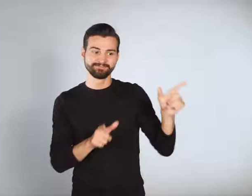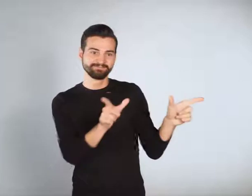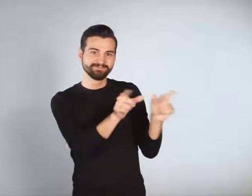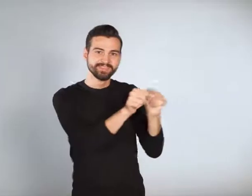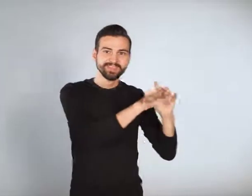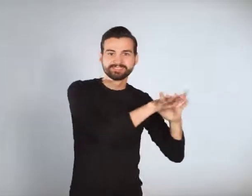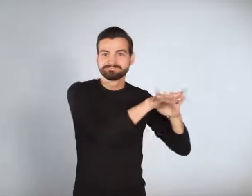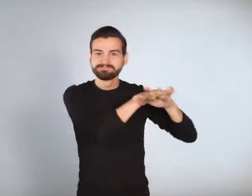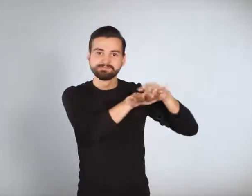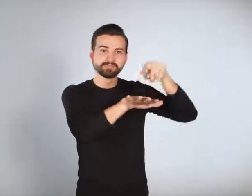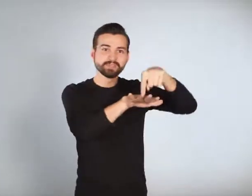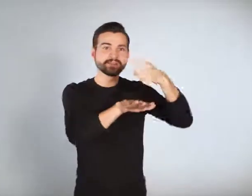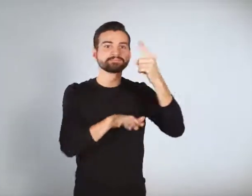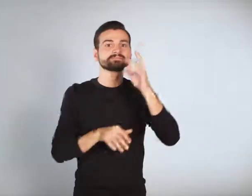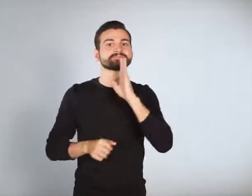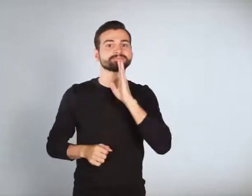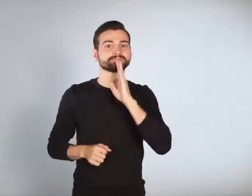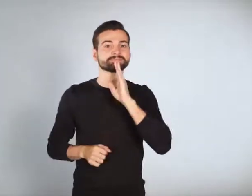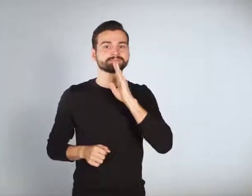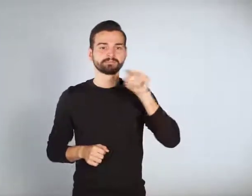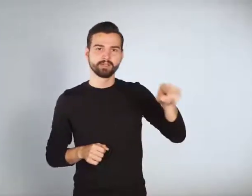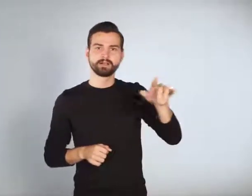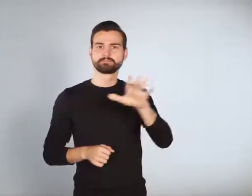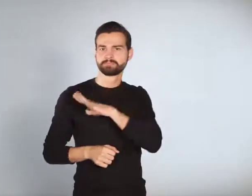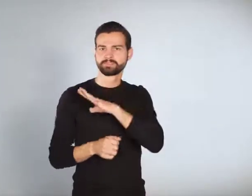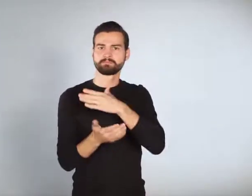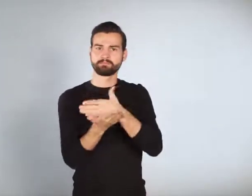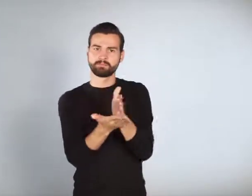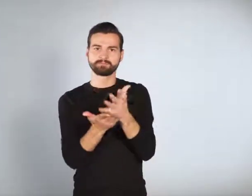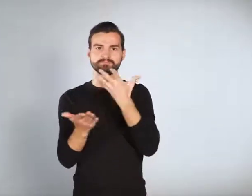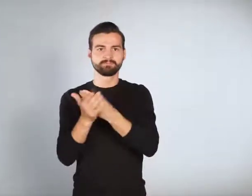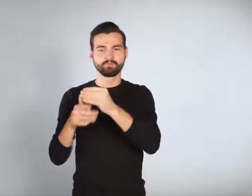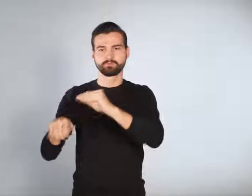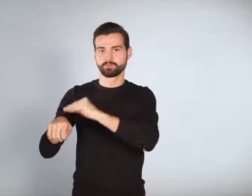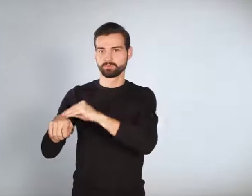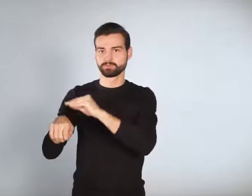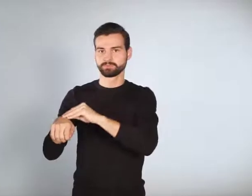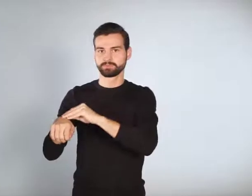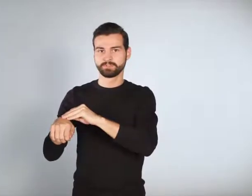Они привели окруженную шумной толпой женщину, осужденную за прелюбодеяние.